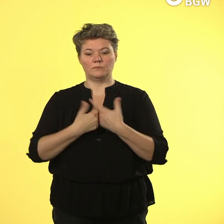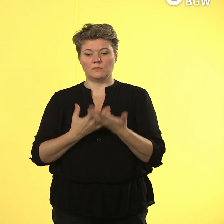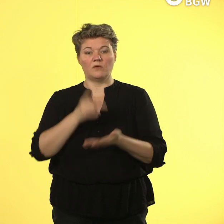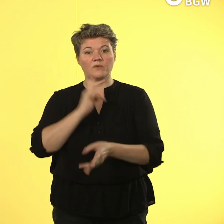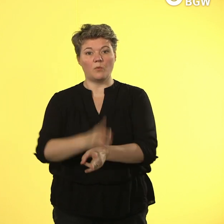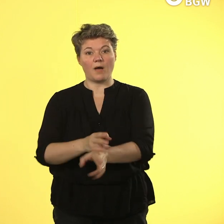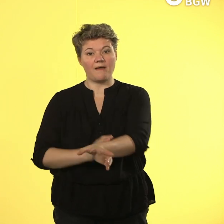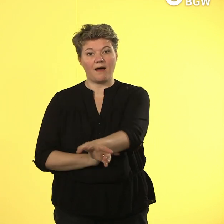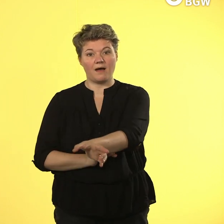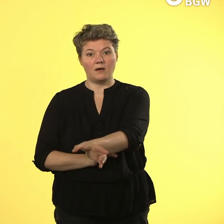erst recht weitergehen.